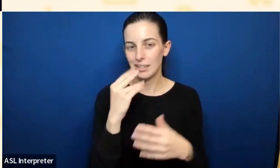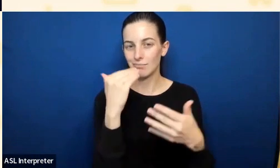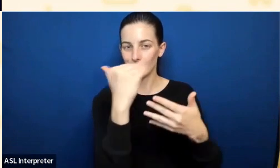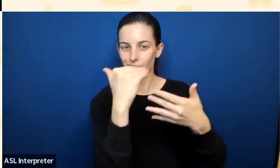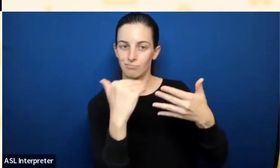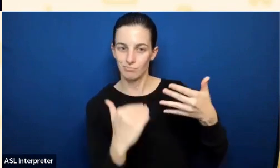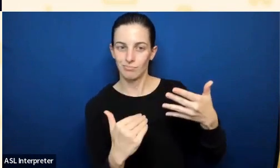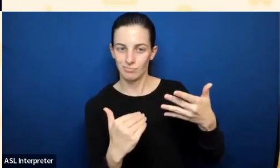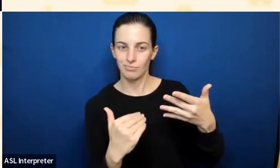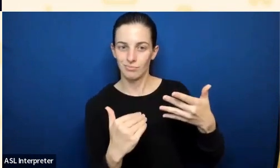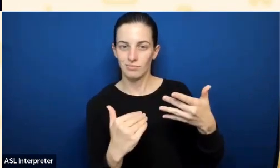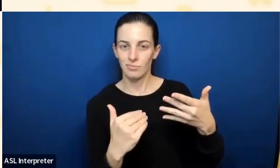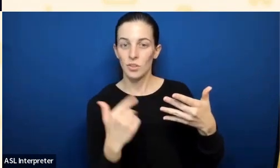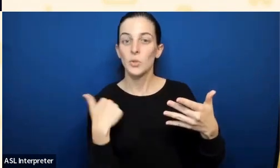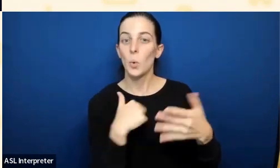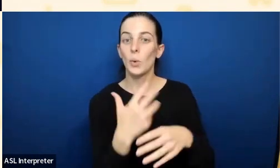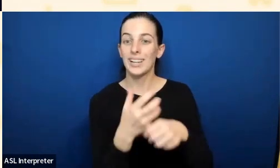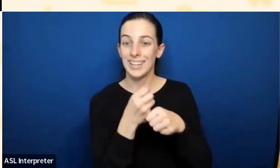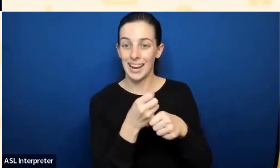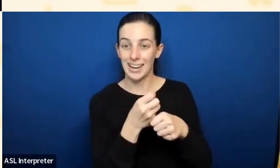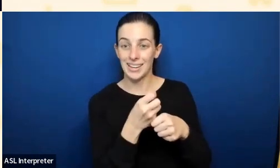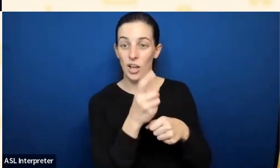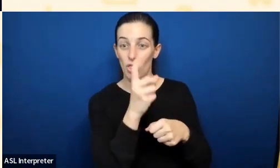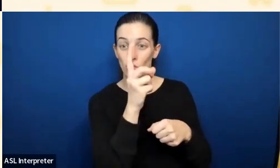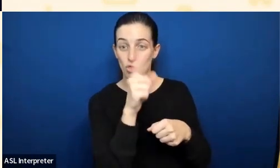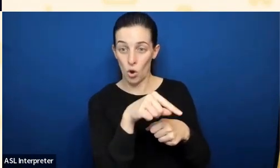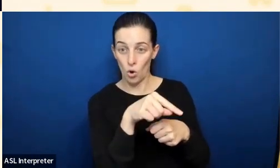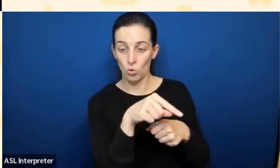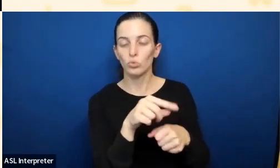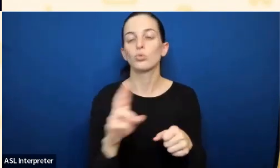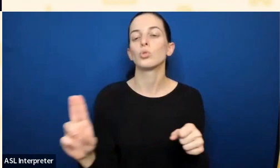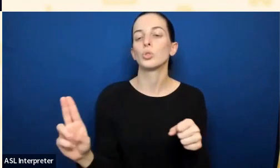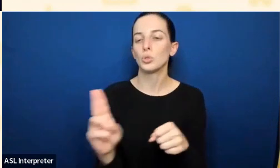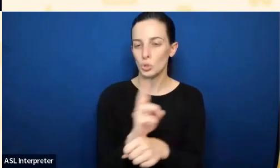Entonces, esas son las cosas que estamos obteniendo para poder usarlas para hacer estas dos cosas.